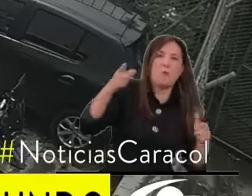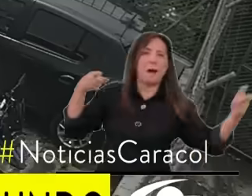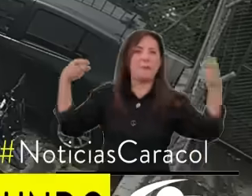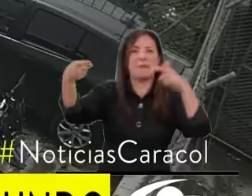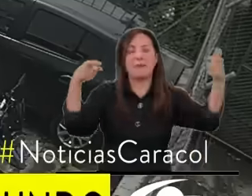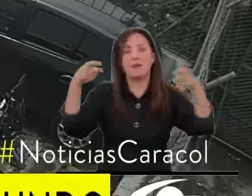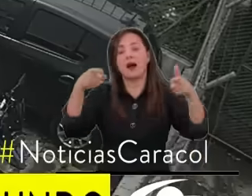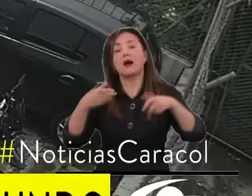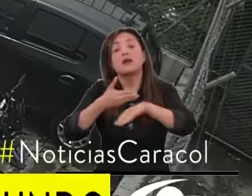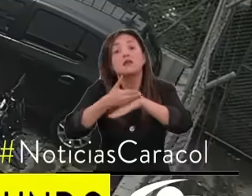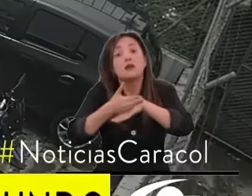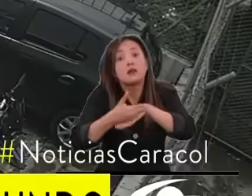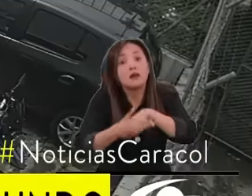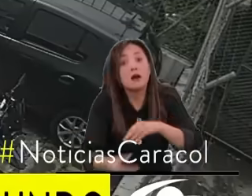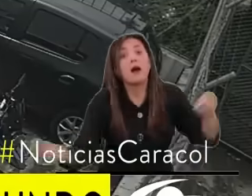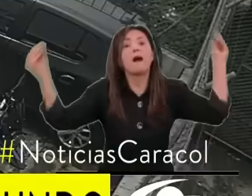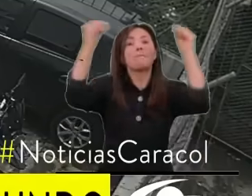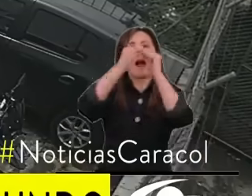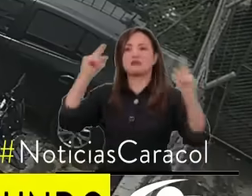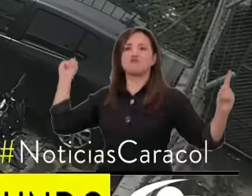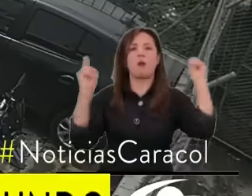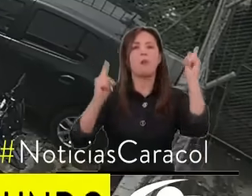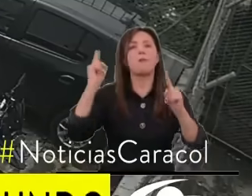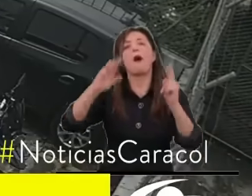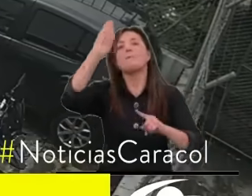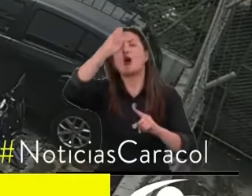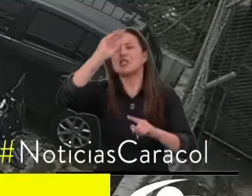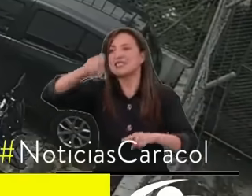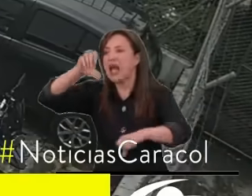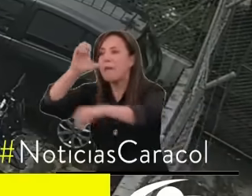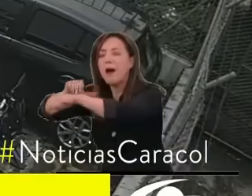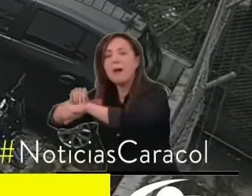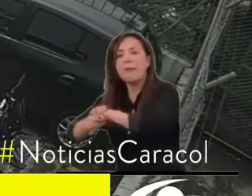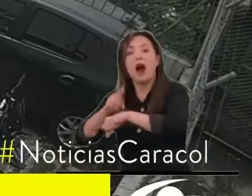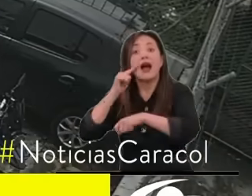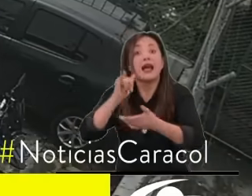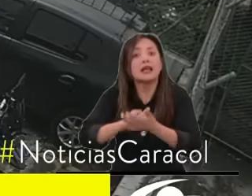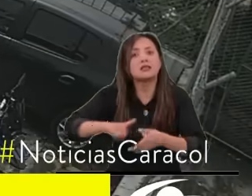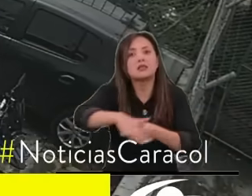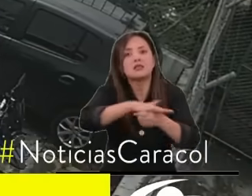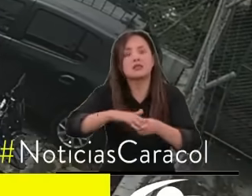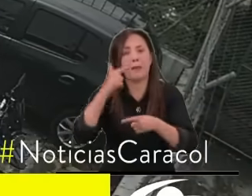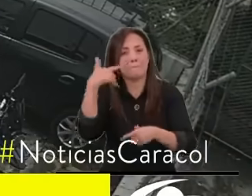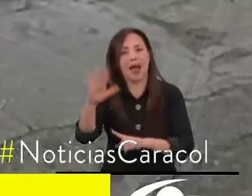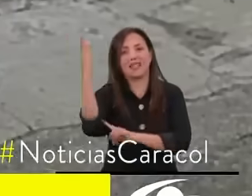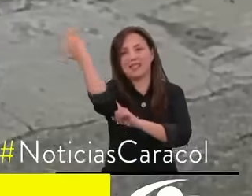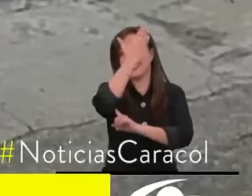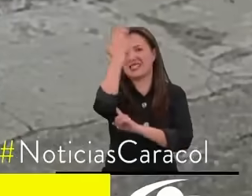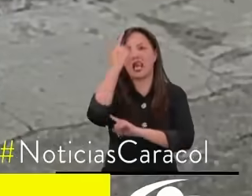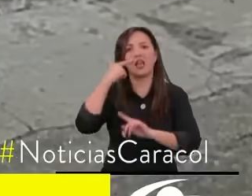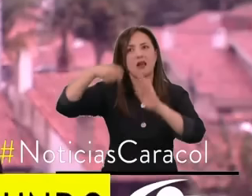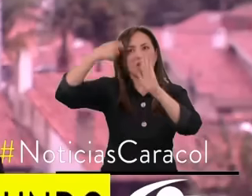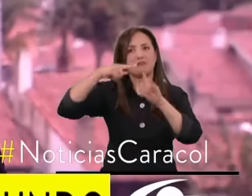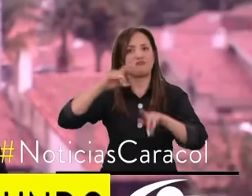recogen a los delincuentes en medio del tiroteo y huyen, el guarda de seguridad amarrado